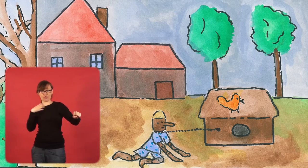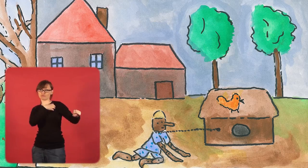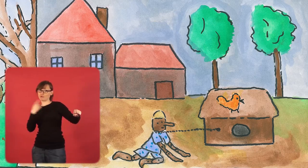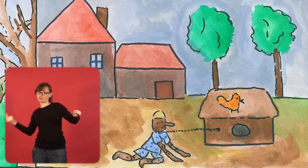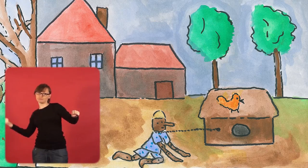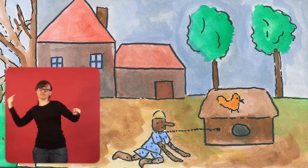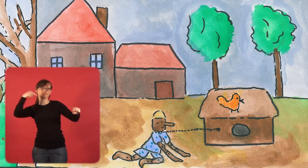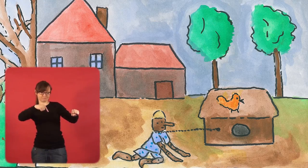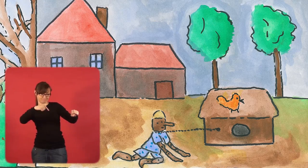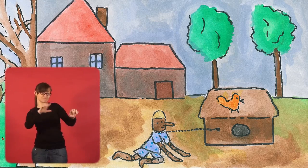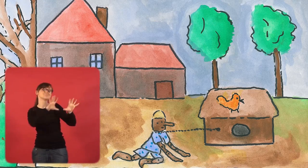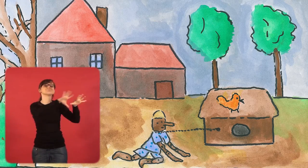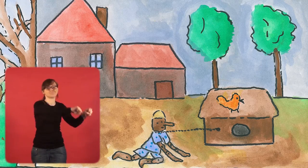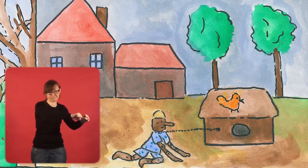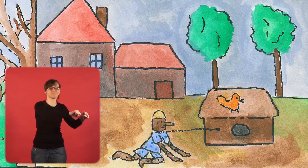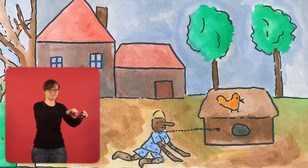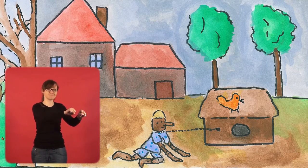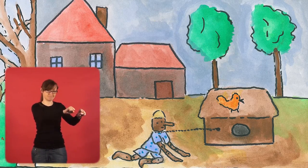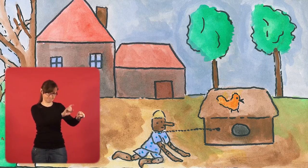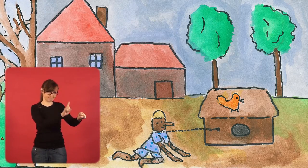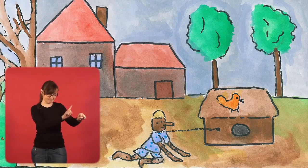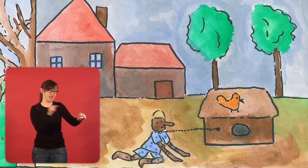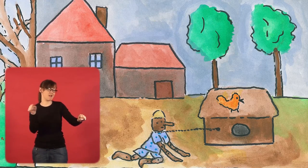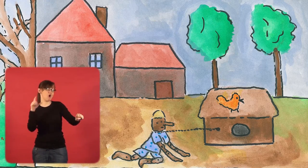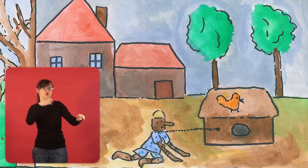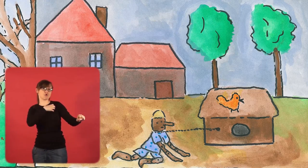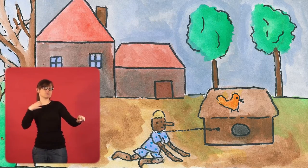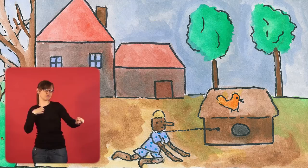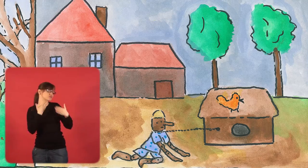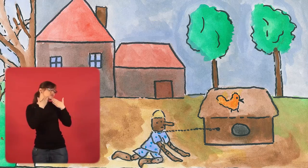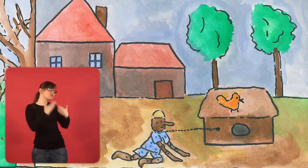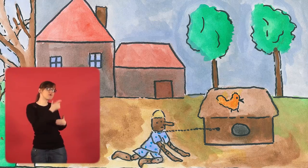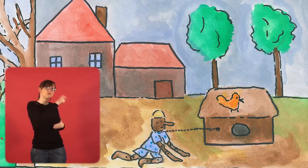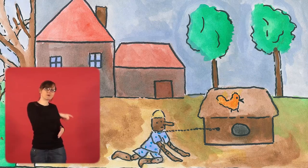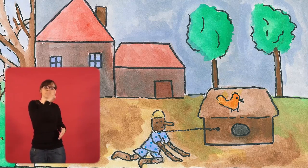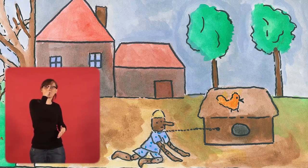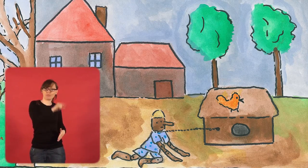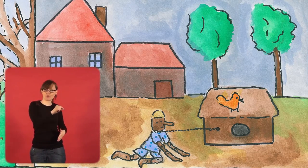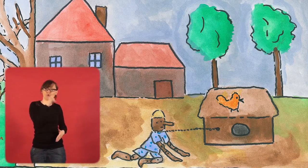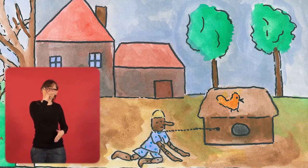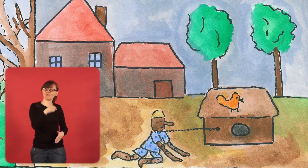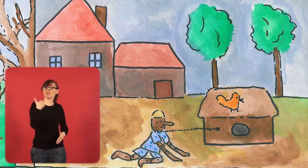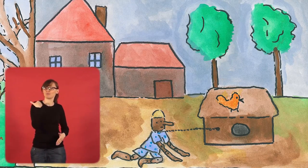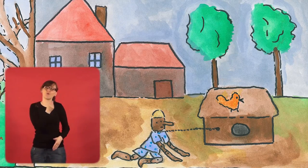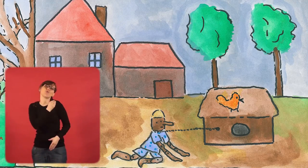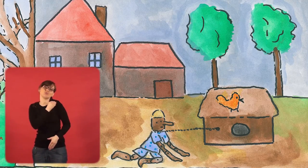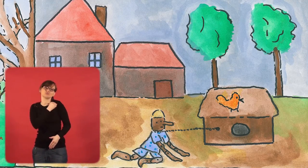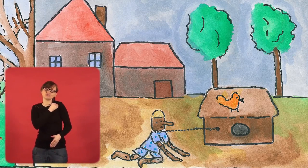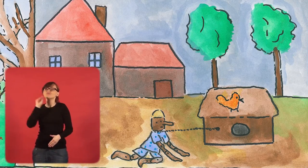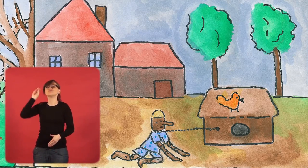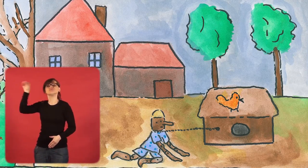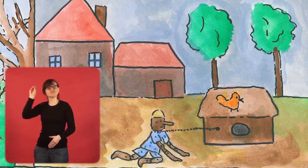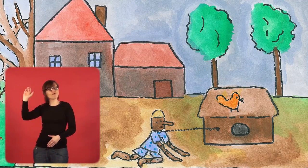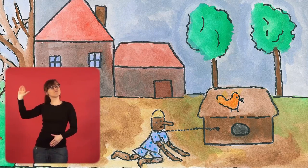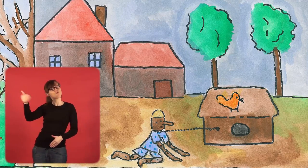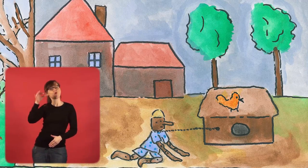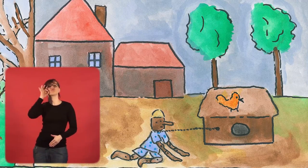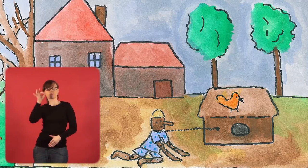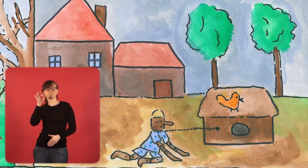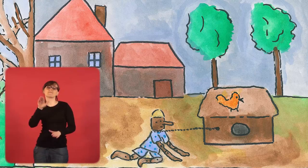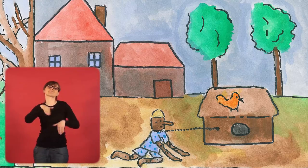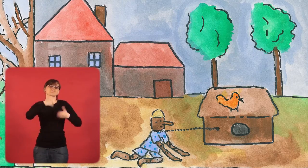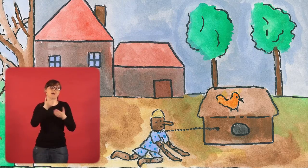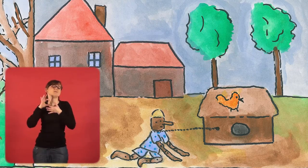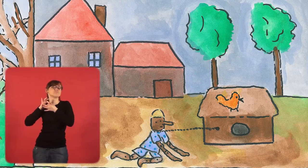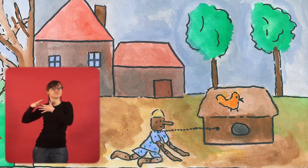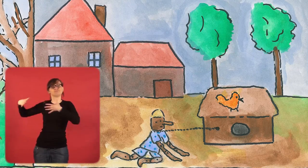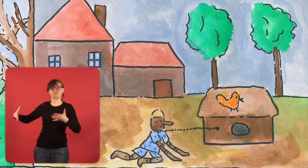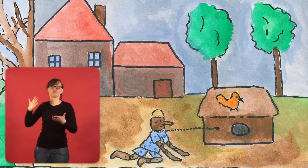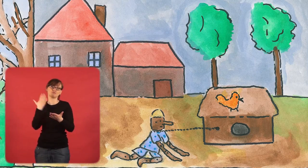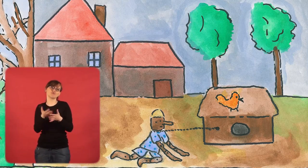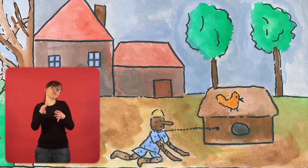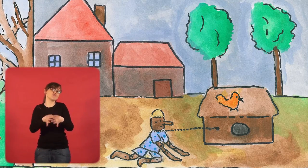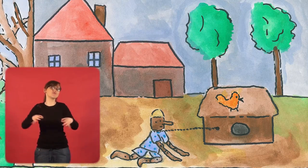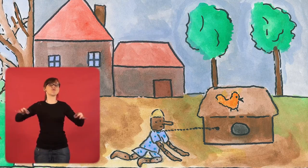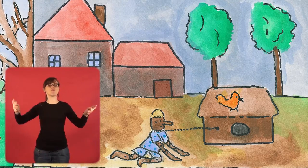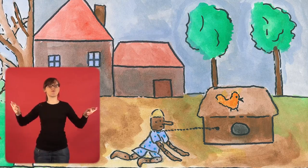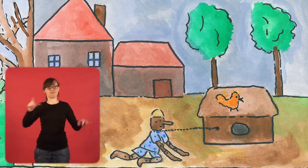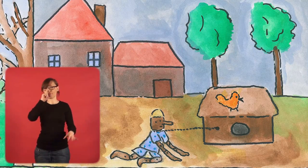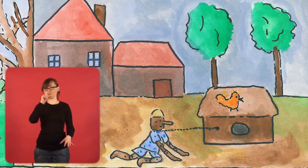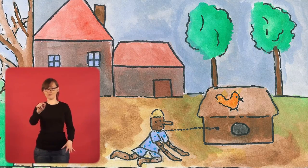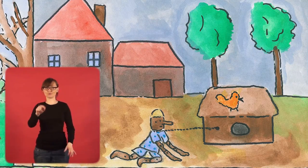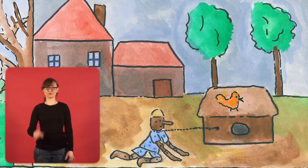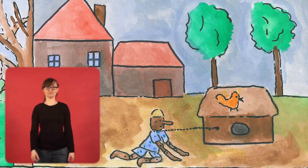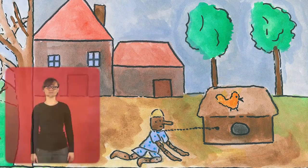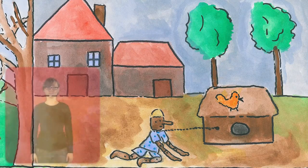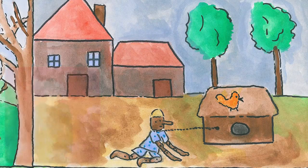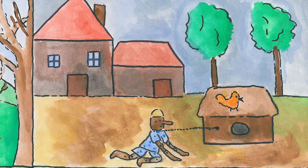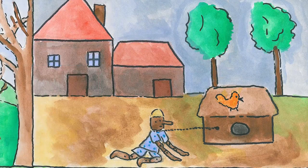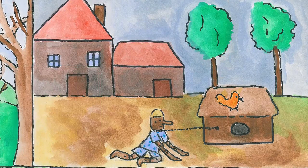Jednak on nie posłuchał i złapał złodziejki, a gospodarz go uwolnił.